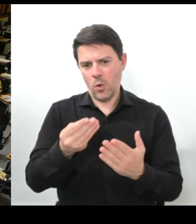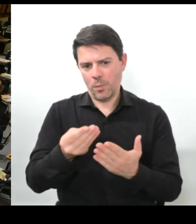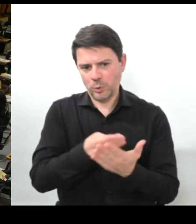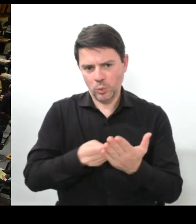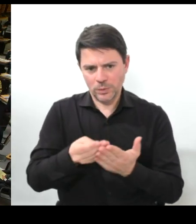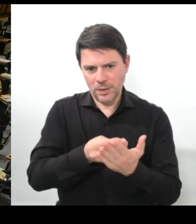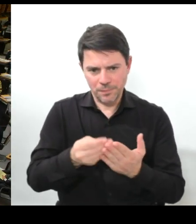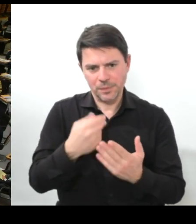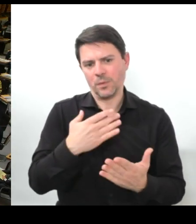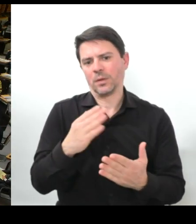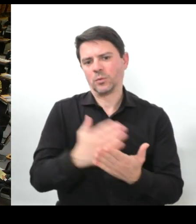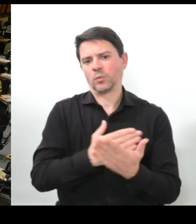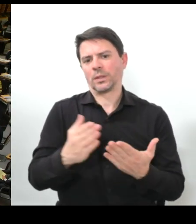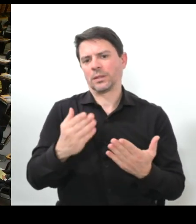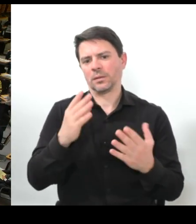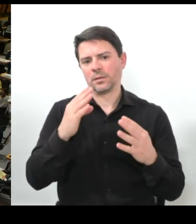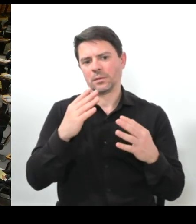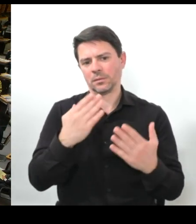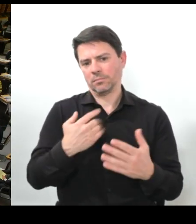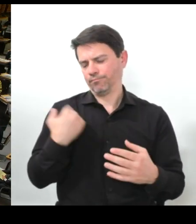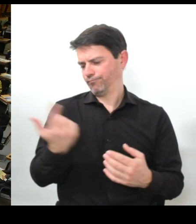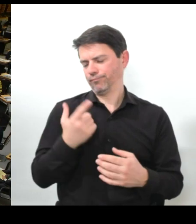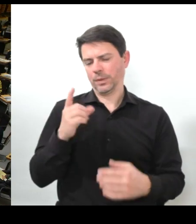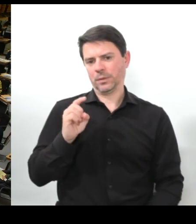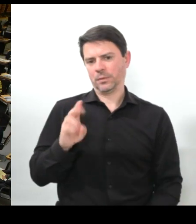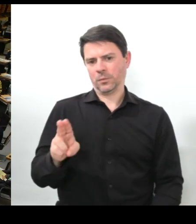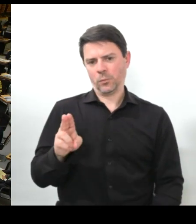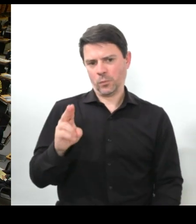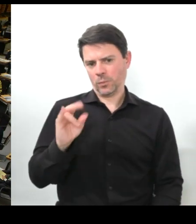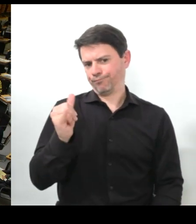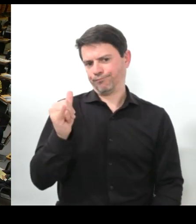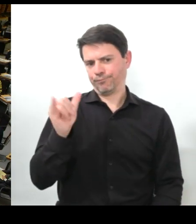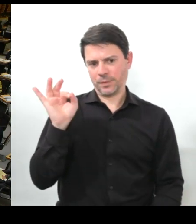Vielen Dank. Für die SPD-Fraktion hat nun die Frau Kollegin Aydin das Wort. (Rednerwechsel)